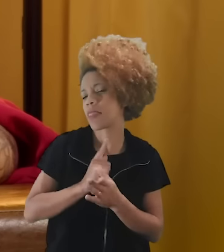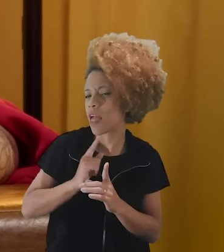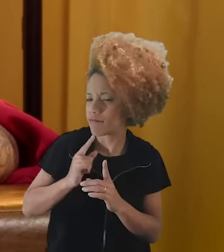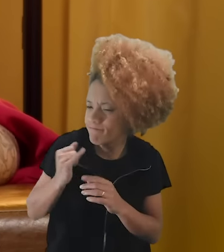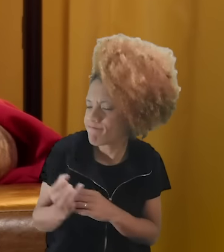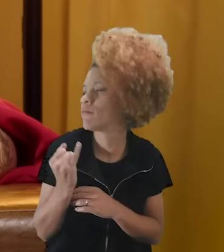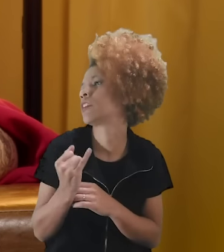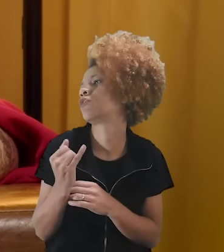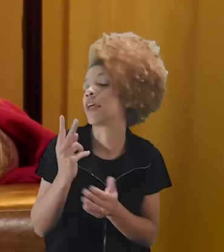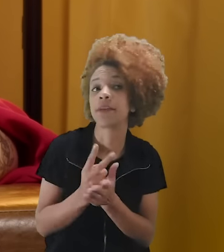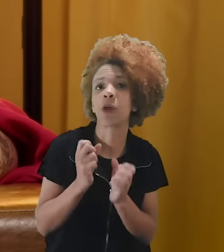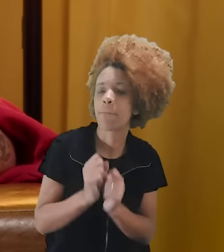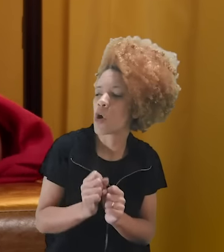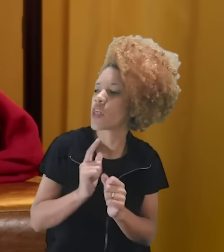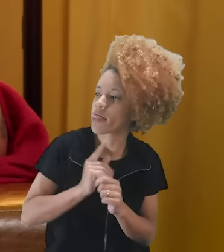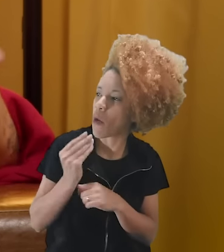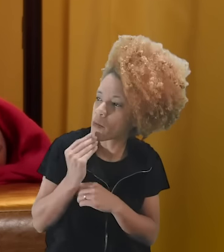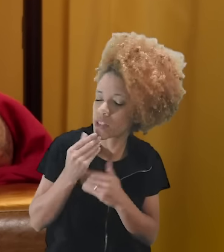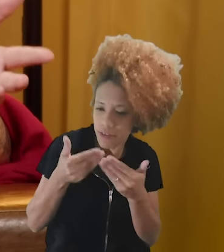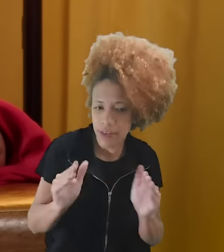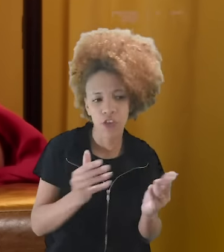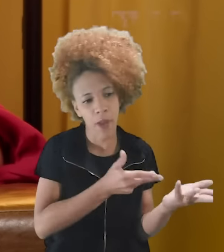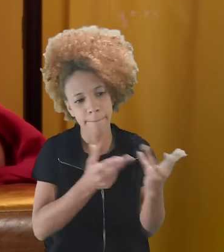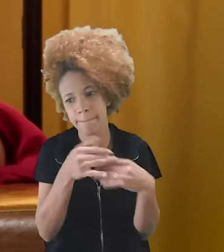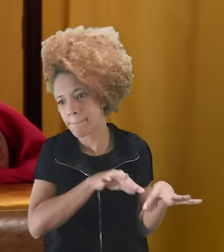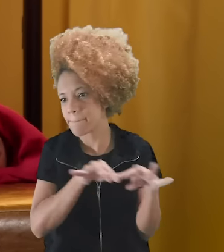dar essa ênfase sempre que eu posso eu tô abrindo esse espaço essa vitrine pro pessoal encontrar